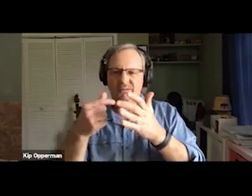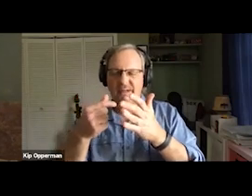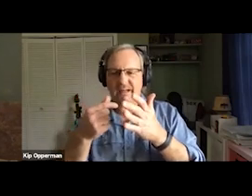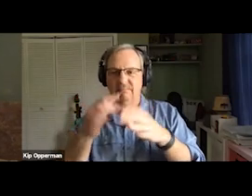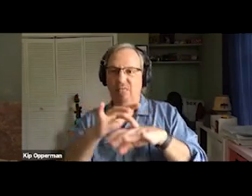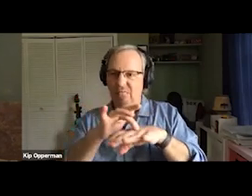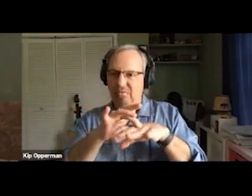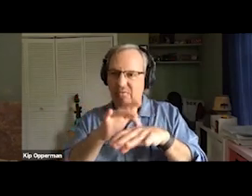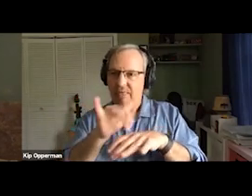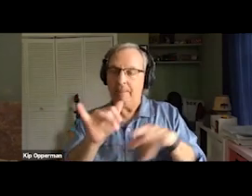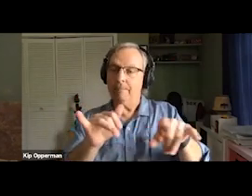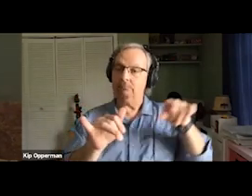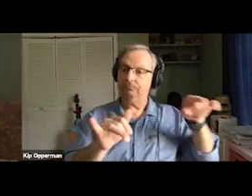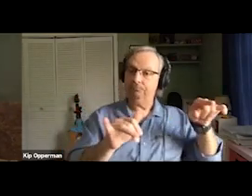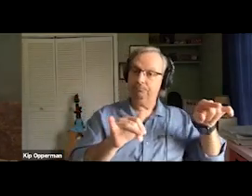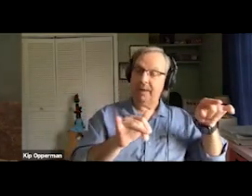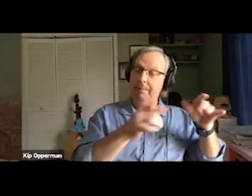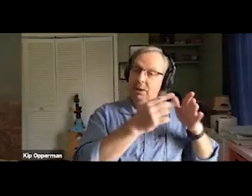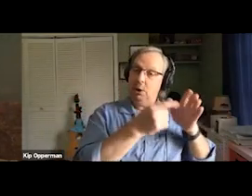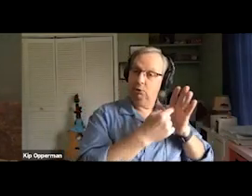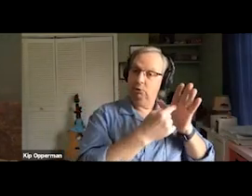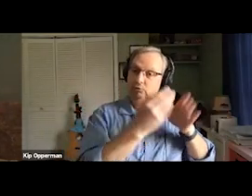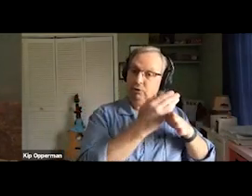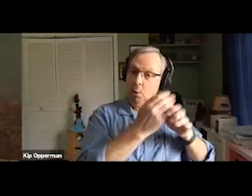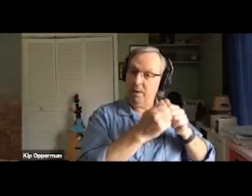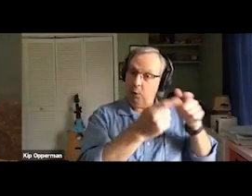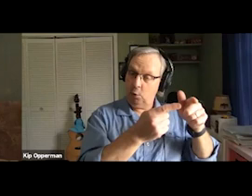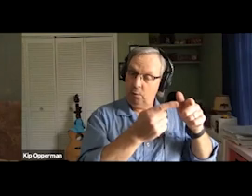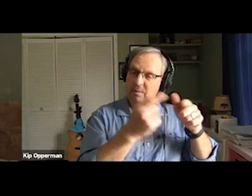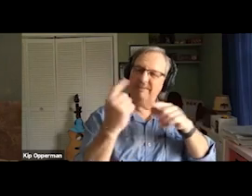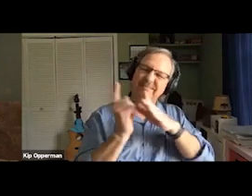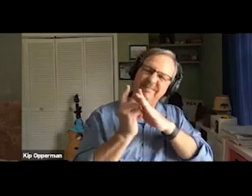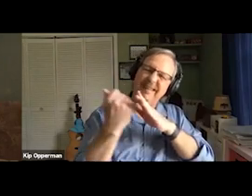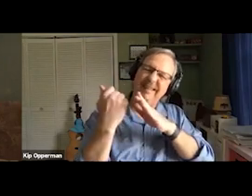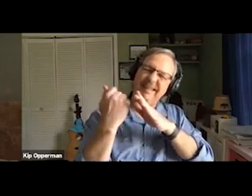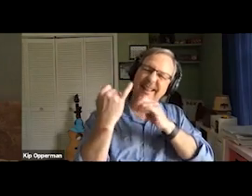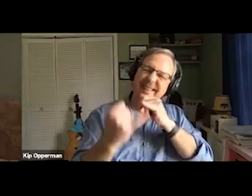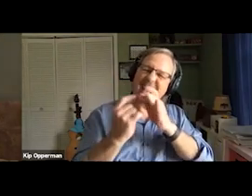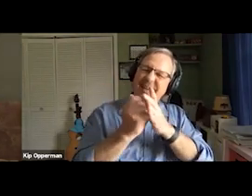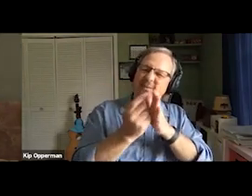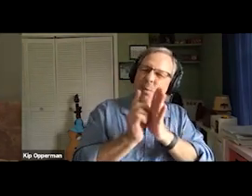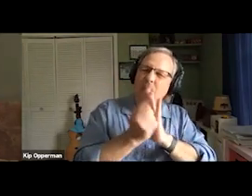que he estado compartiendo con ustedes los últimos momentos. En este sitio de descanso activado, a veces hemos duplicado a las personas